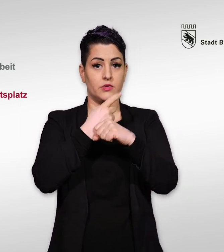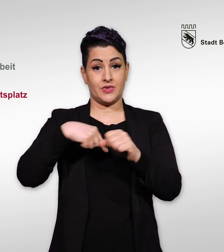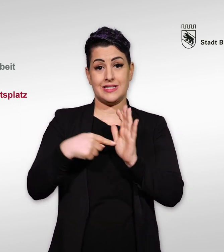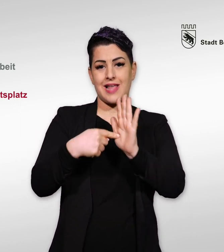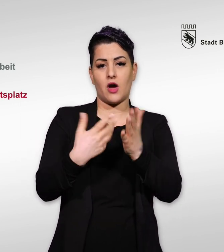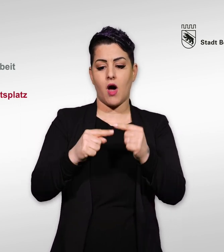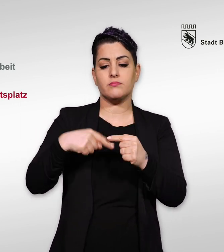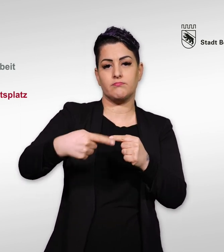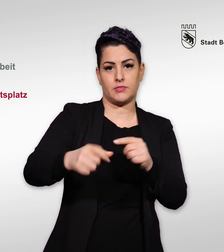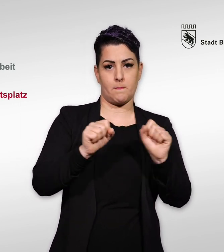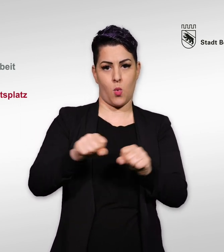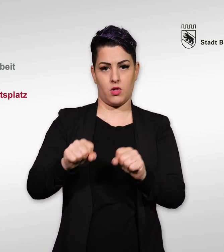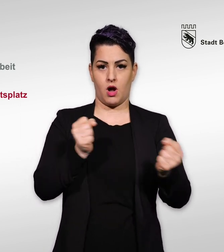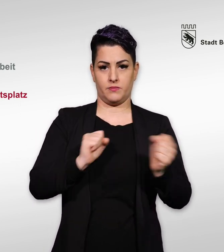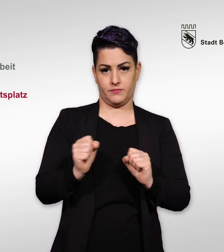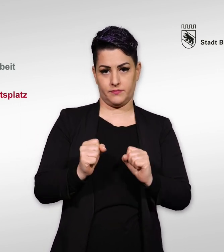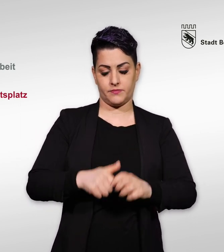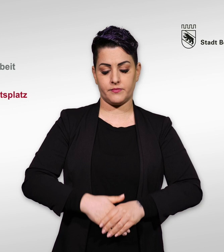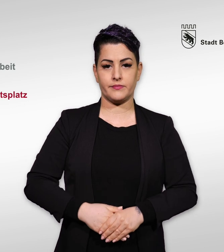und zeigen Ihnen die weiteren Handlungsmöglichkeiten auf.